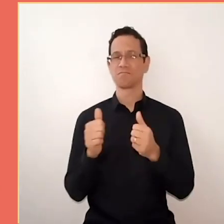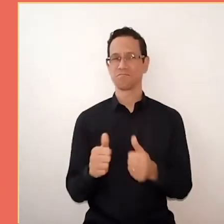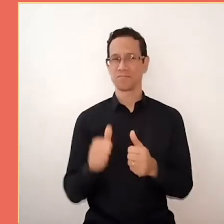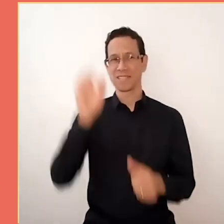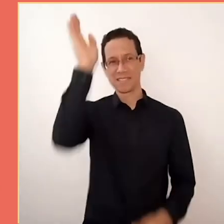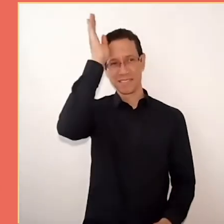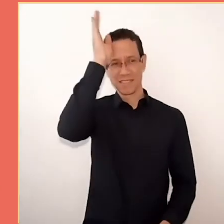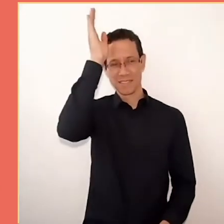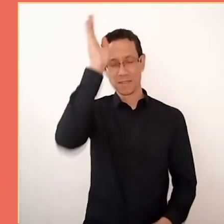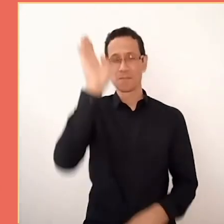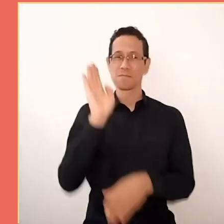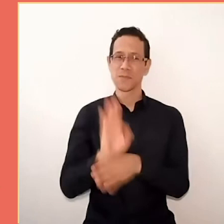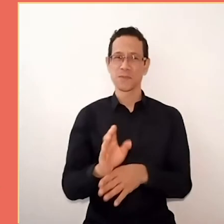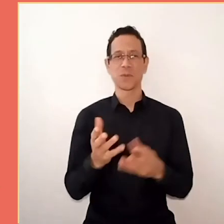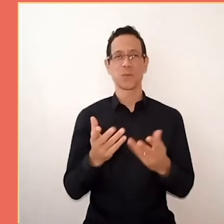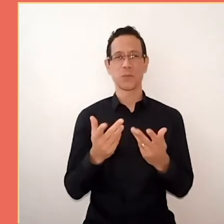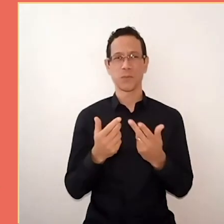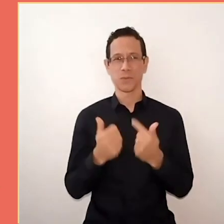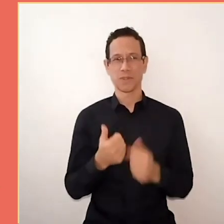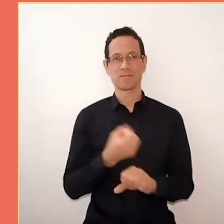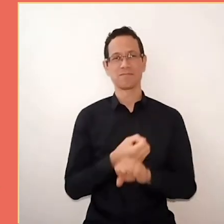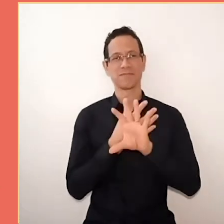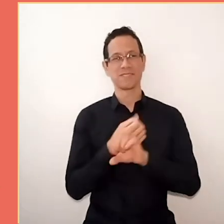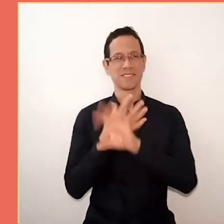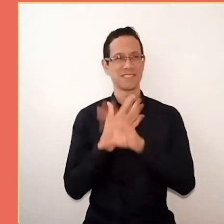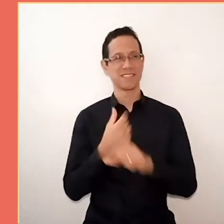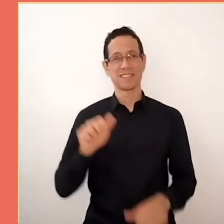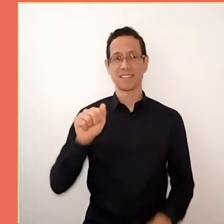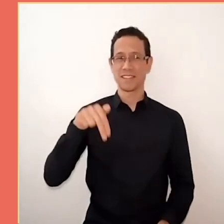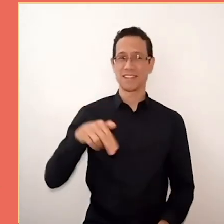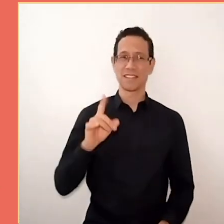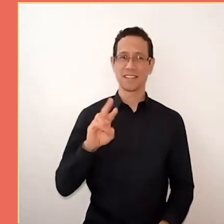que nos acolheu virtualmente. A Andreia, a Rosana,